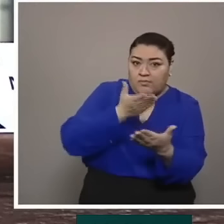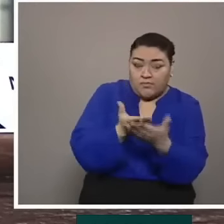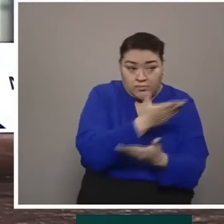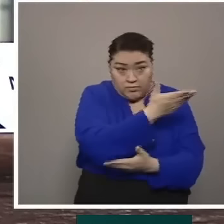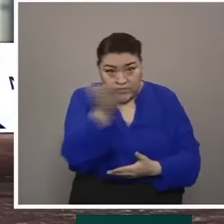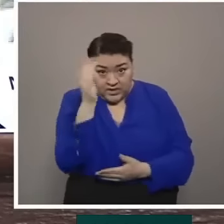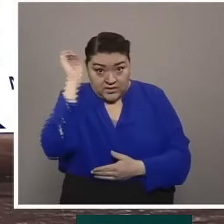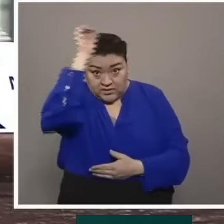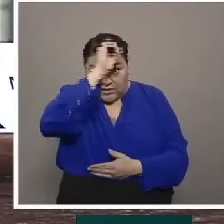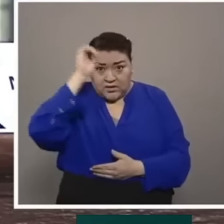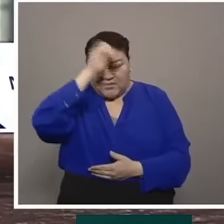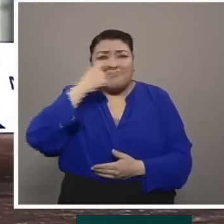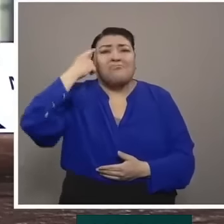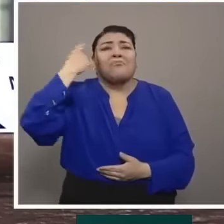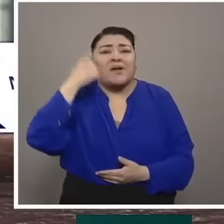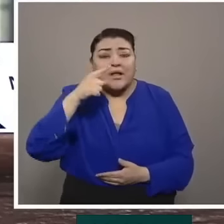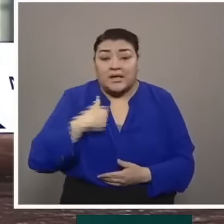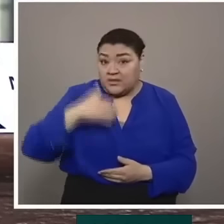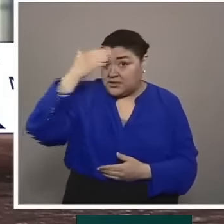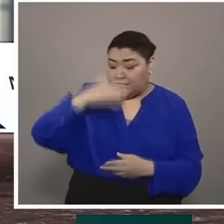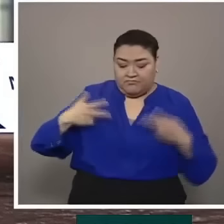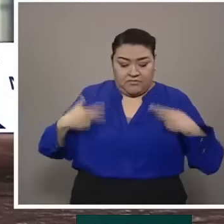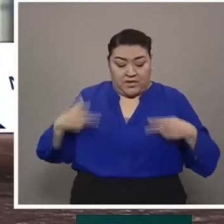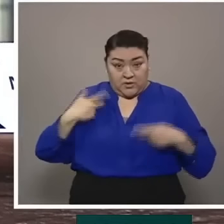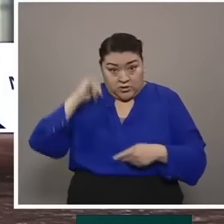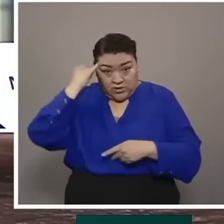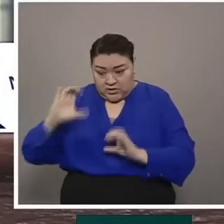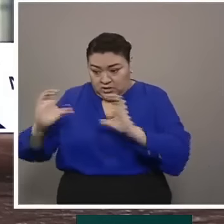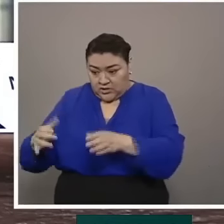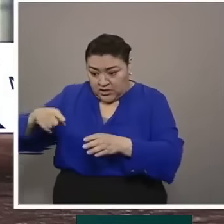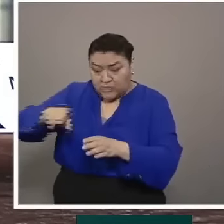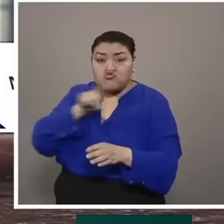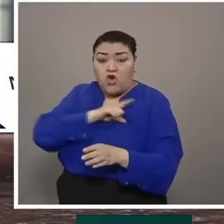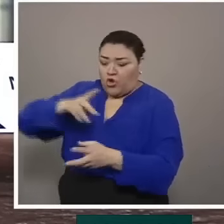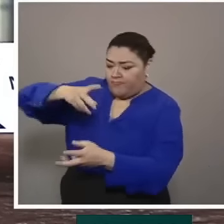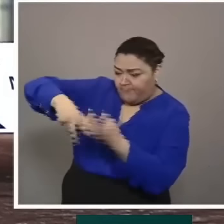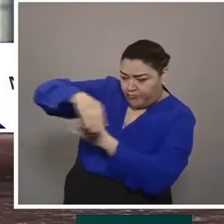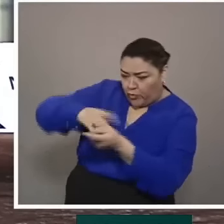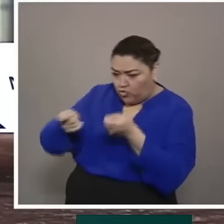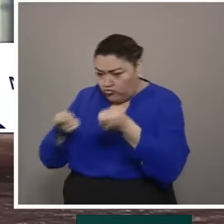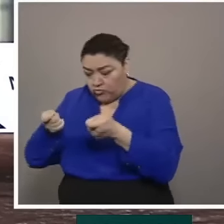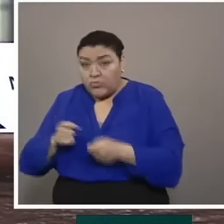afirmar que el autogobierno indígena previsto en la Constitución y en el derecho internacional